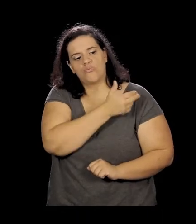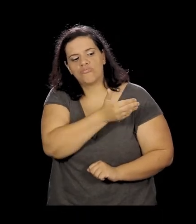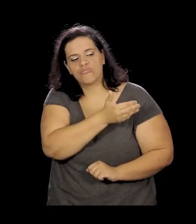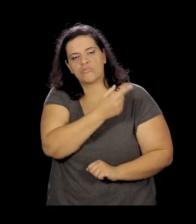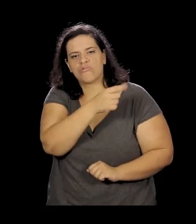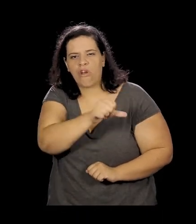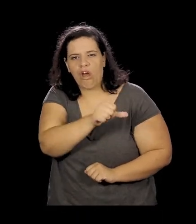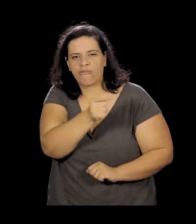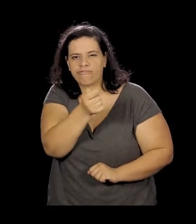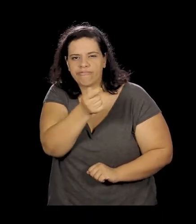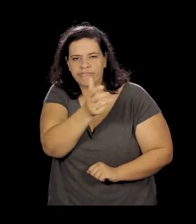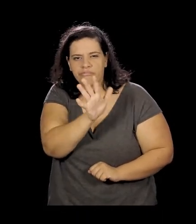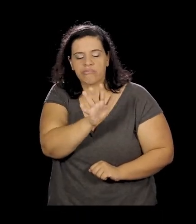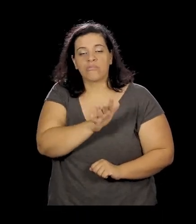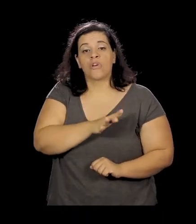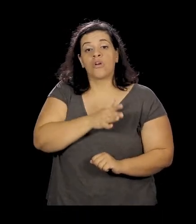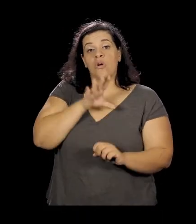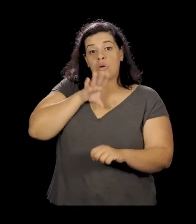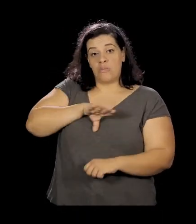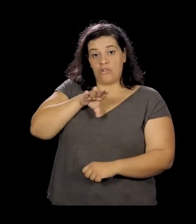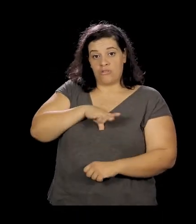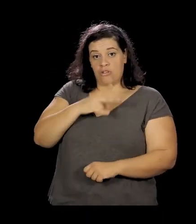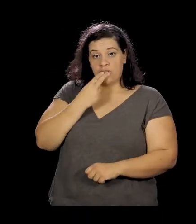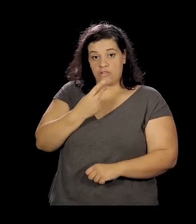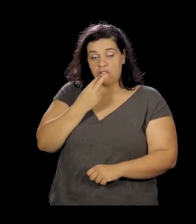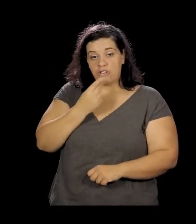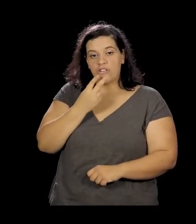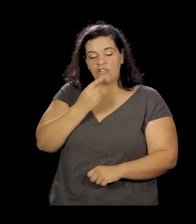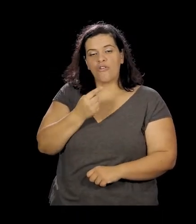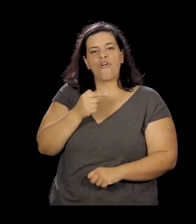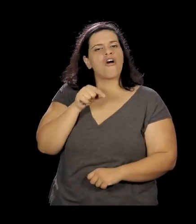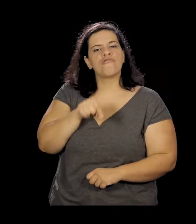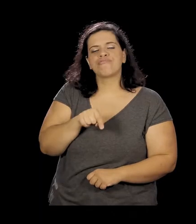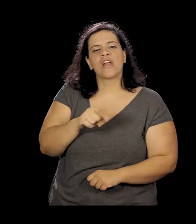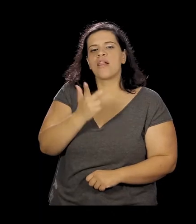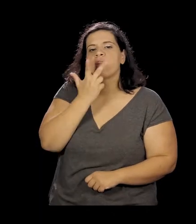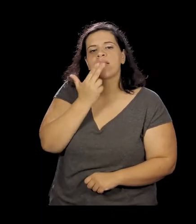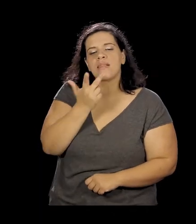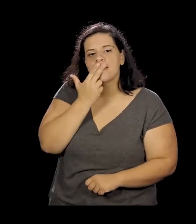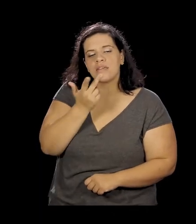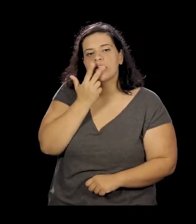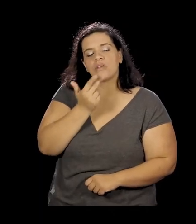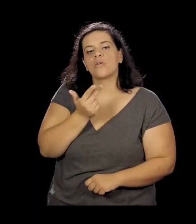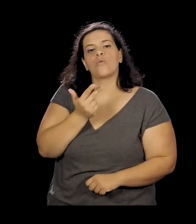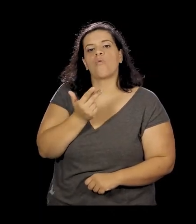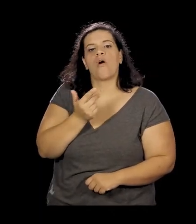O português é o que se chama uma língua menos ensinada.